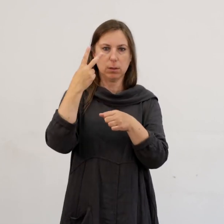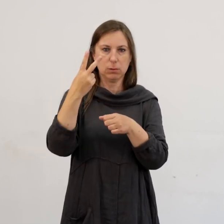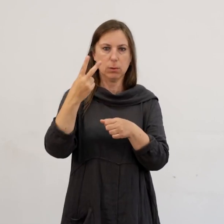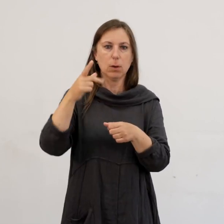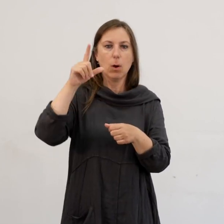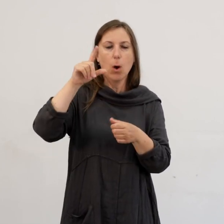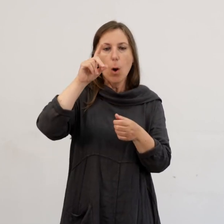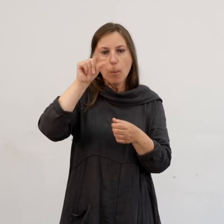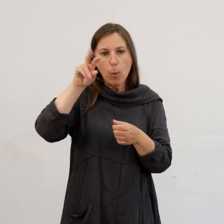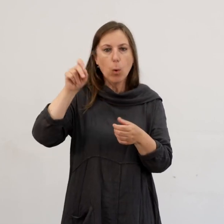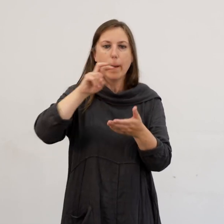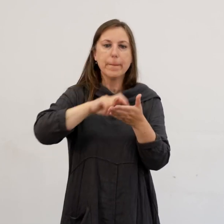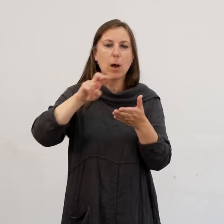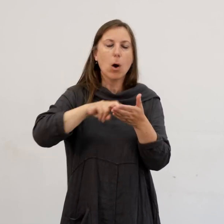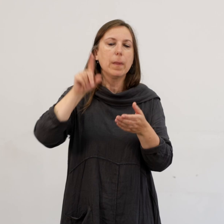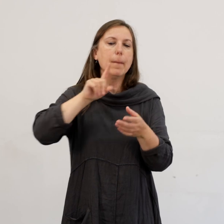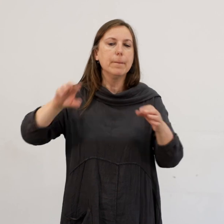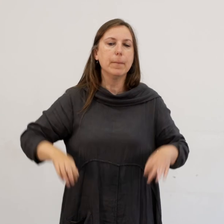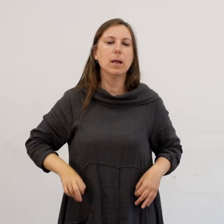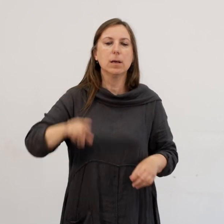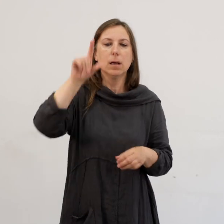Miała formę książeczki.